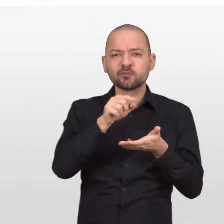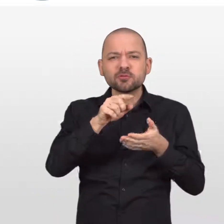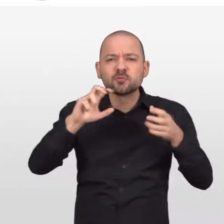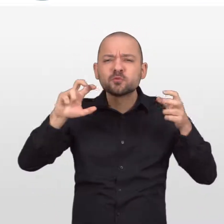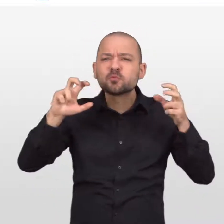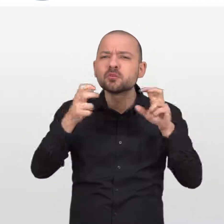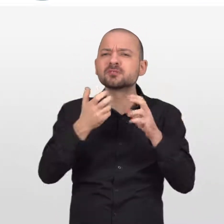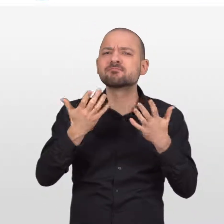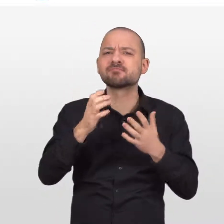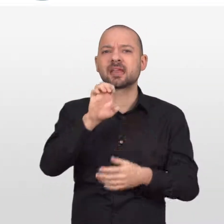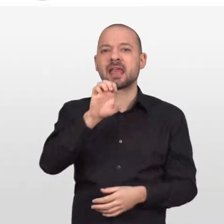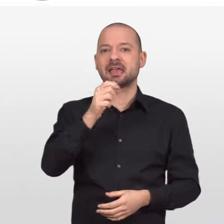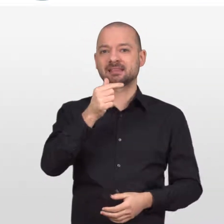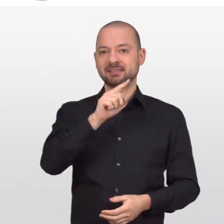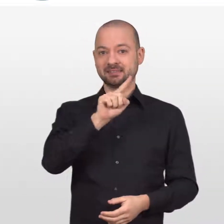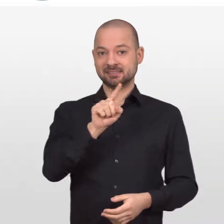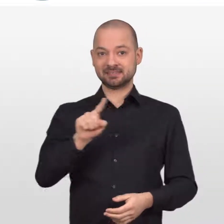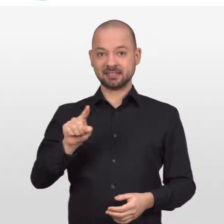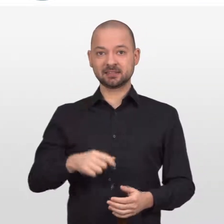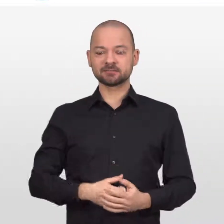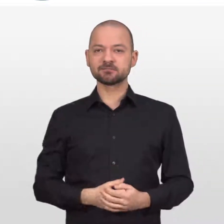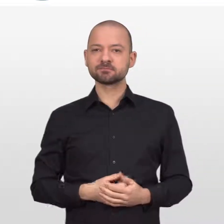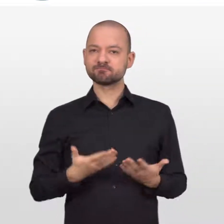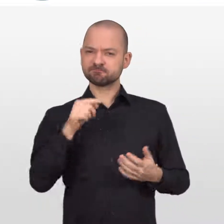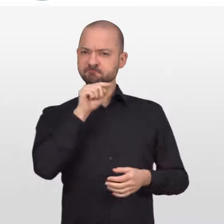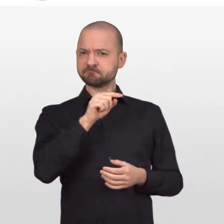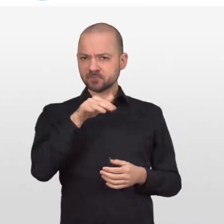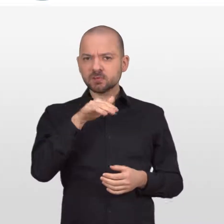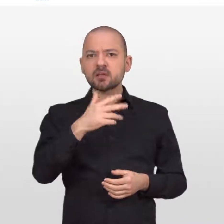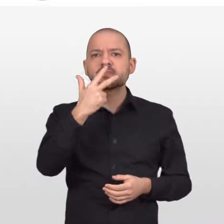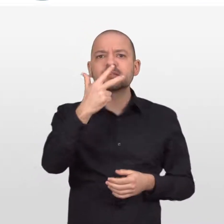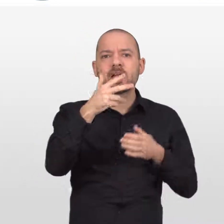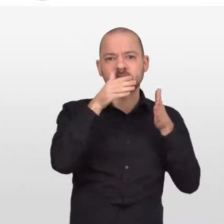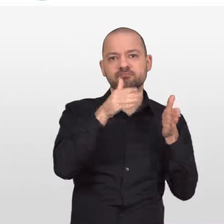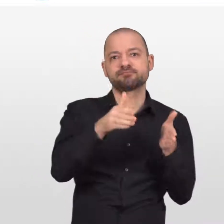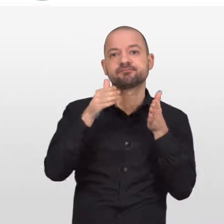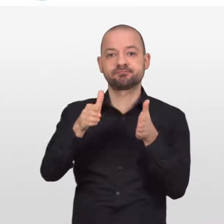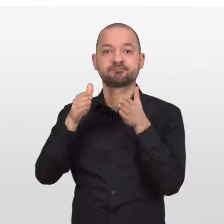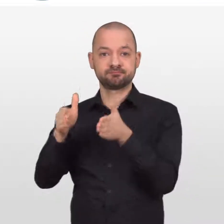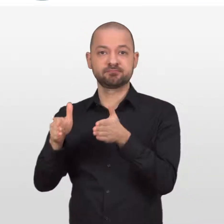Die Abkürzung ist ETZ. Zkratka je EÚS. Sie umfasst drei Ausrichtungen: Obsahuje tři zaměření: